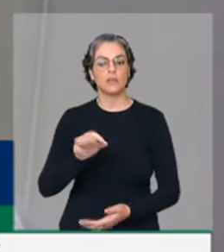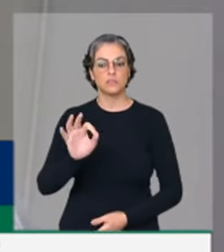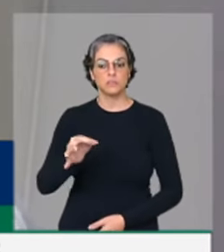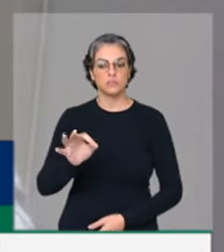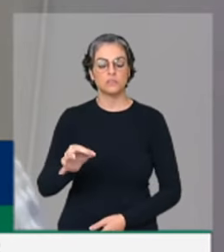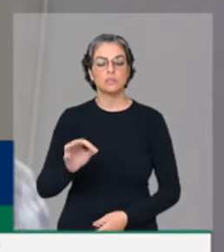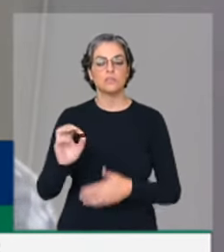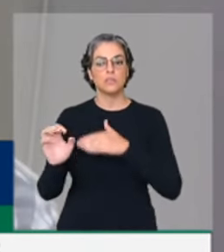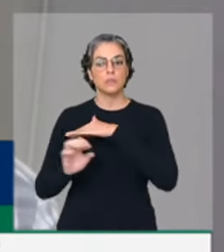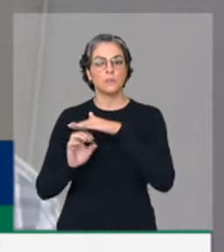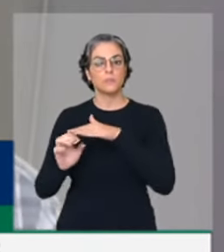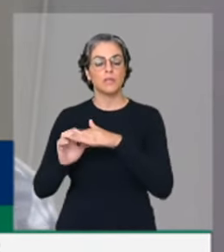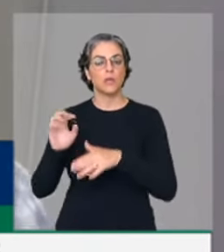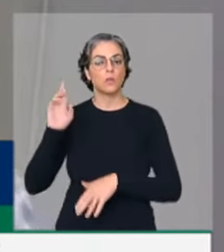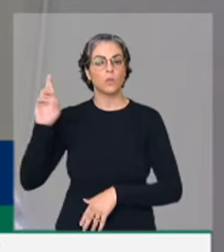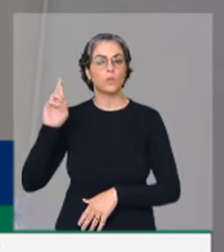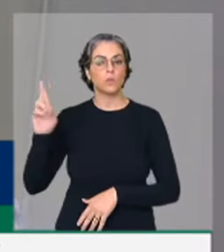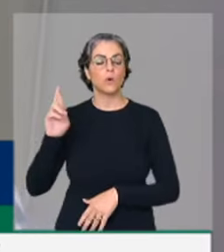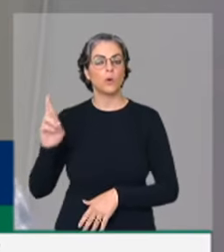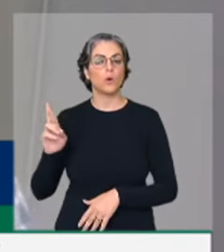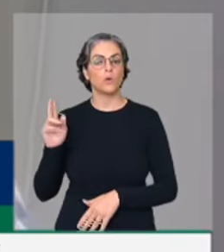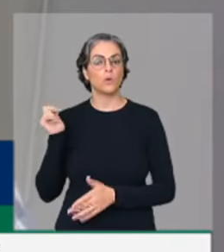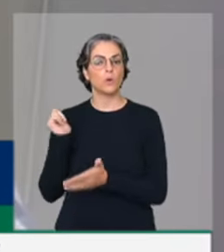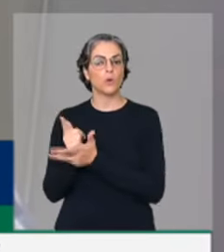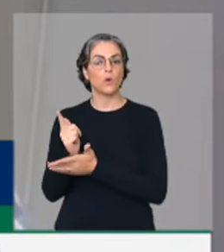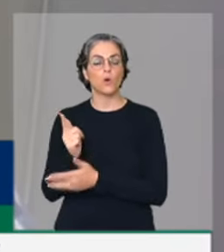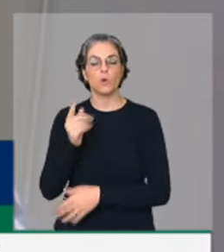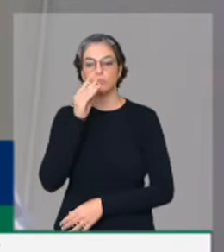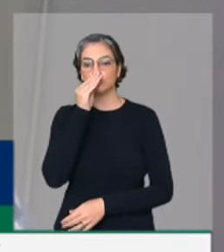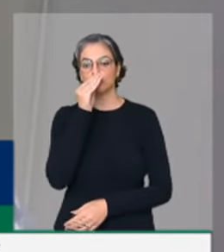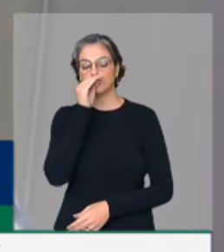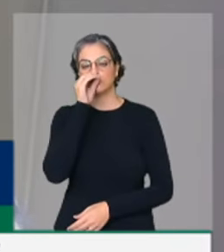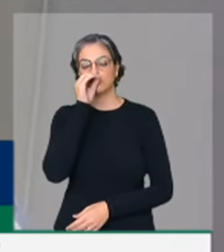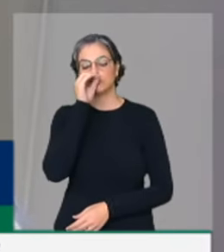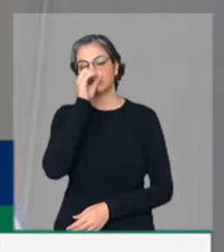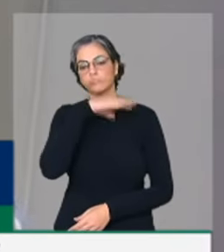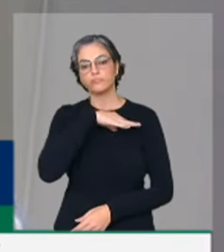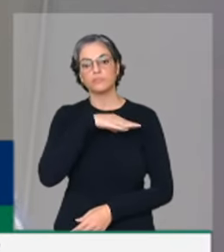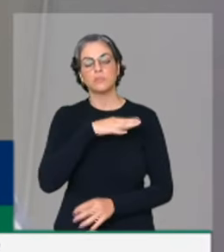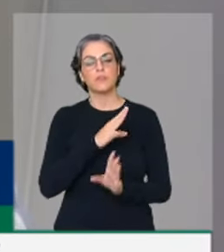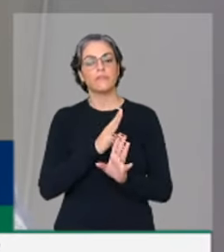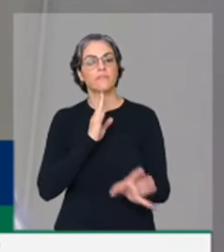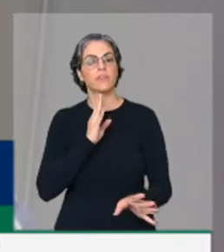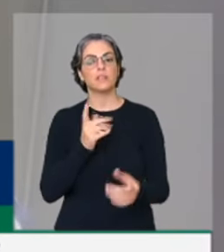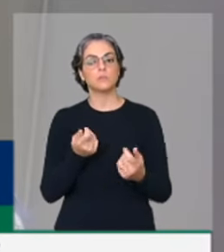DA PFIZER. PARA A OLHA O ABSURDO QUE NÓS ESTAMOS DIANTE DESSES EMPRESÁRIOS